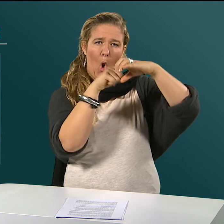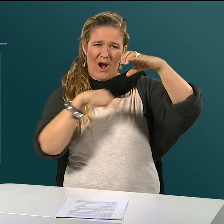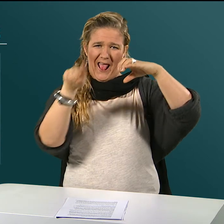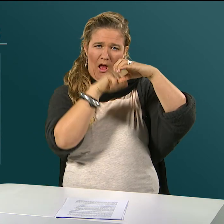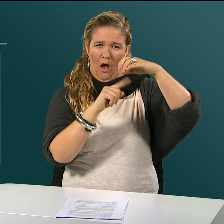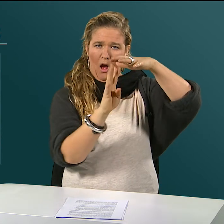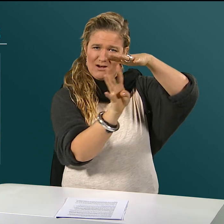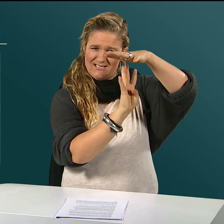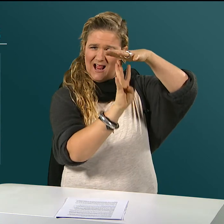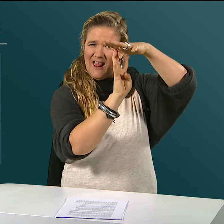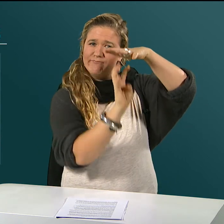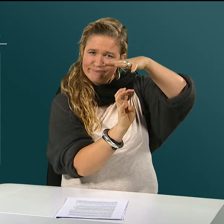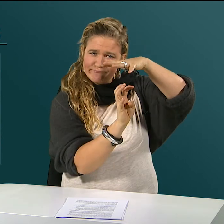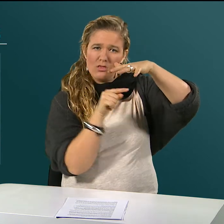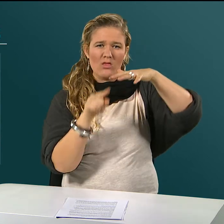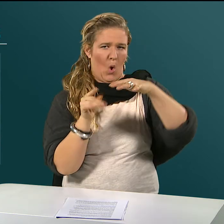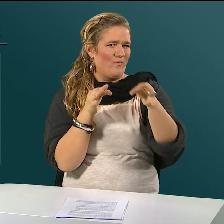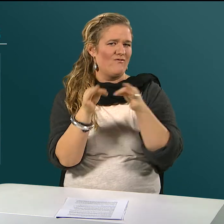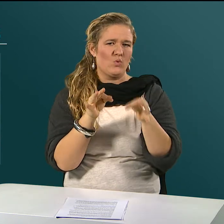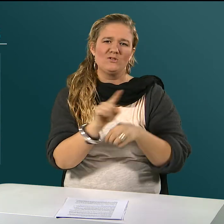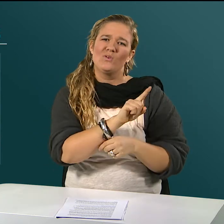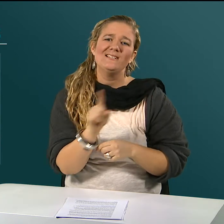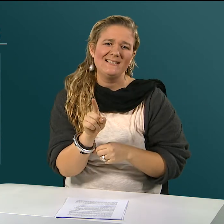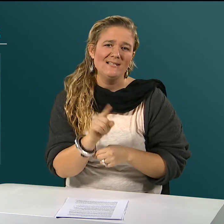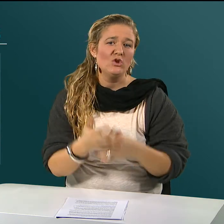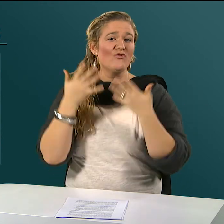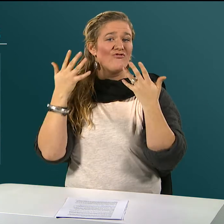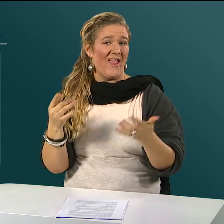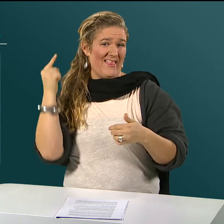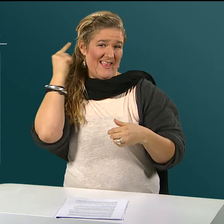und nicht funktionsfähig.